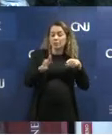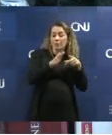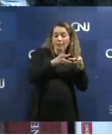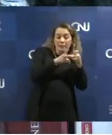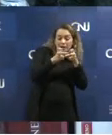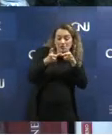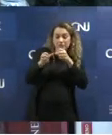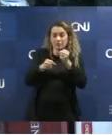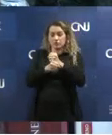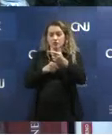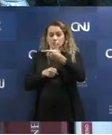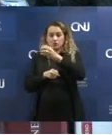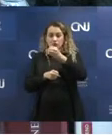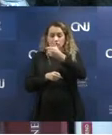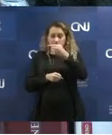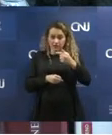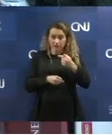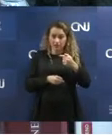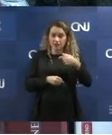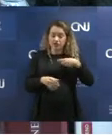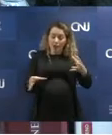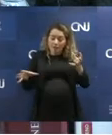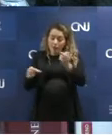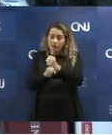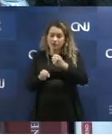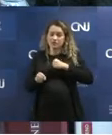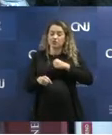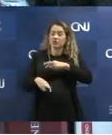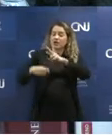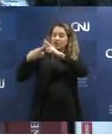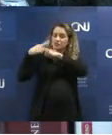a apuração da responsabilidade do magistrado em grau maior ou menor.